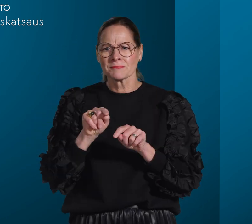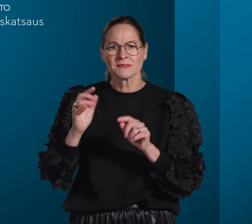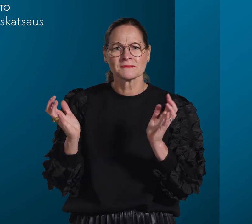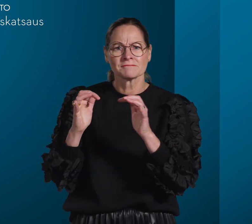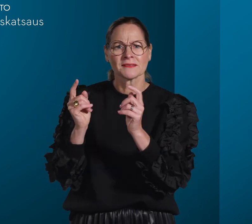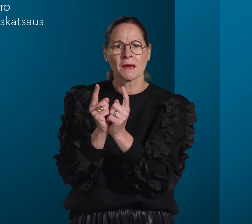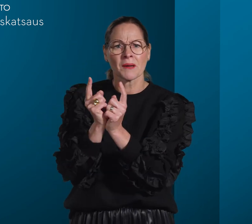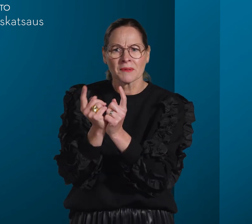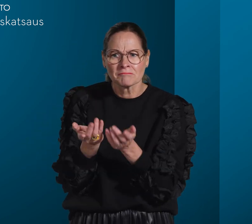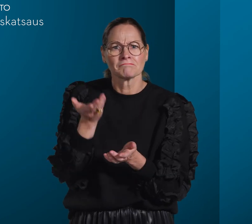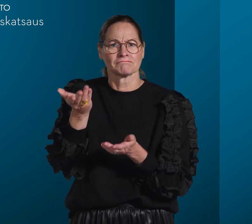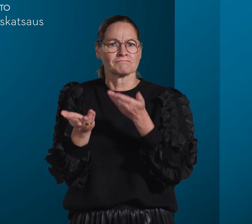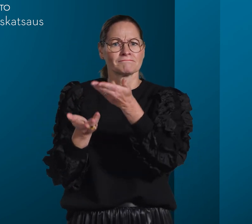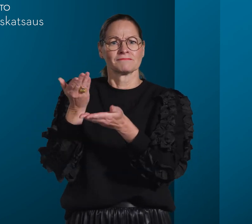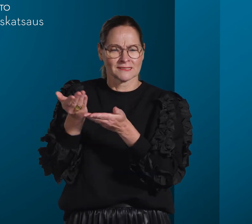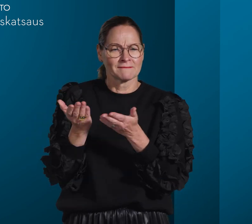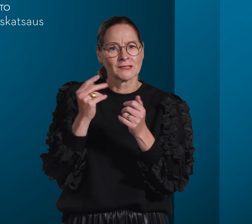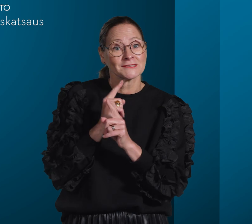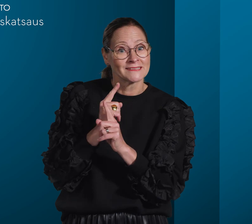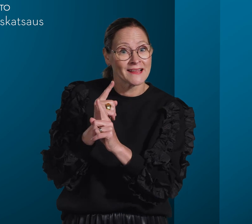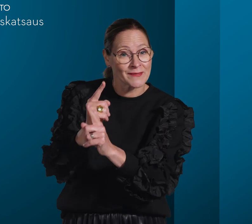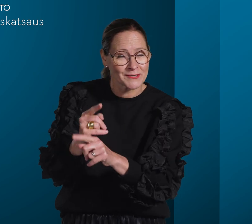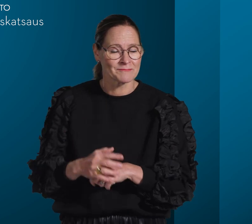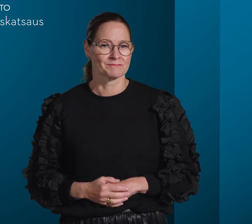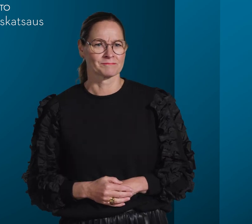kullakin tapaamisella on noussut esiin.